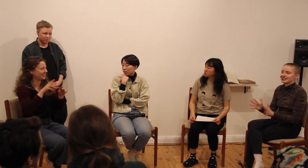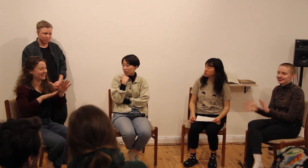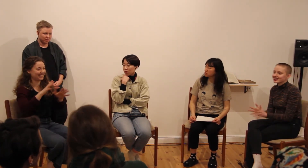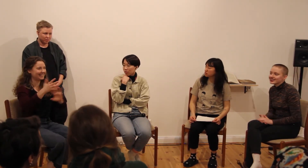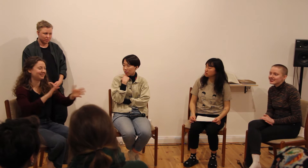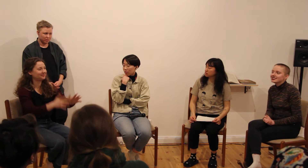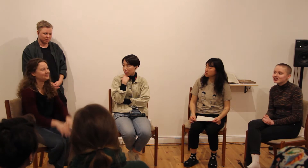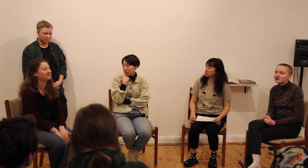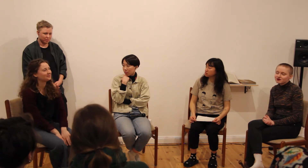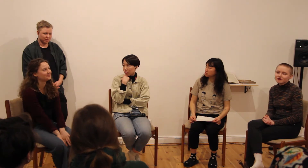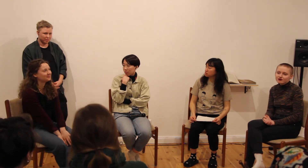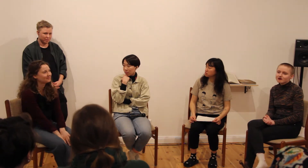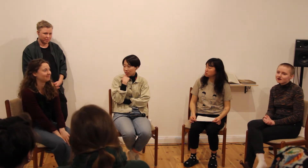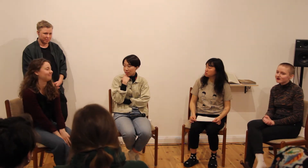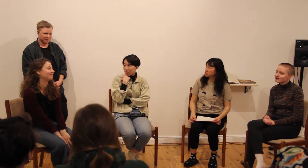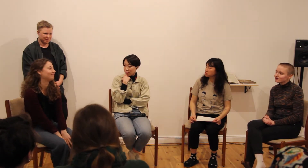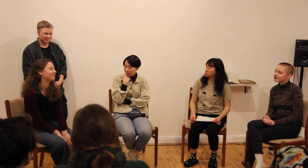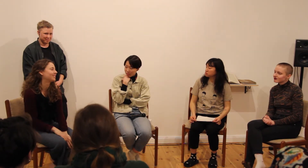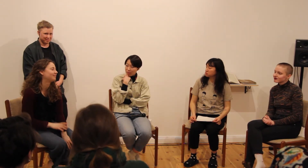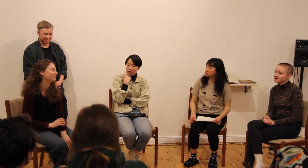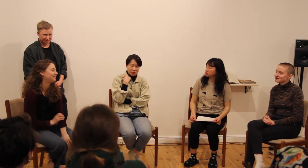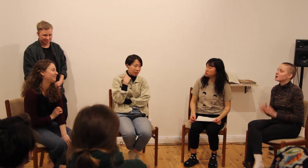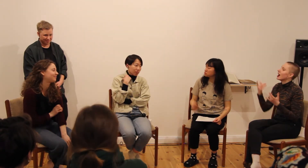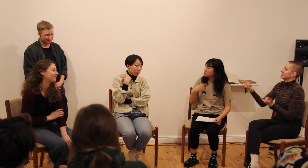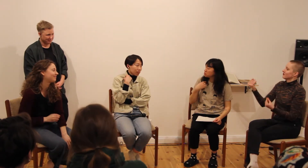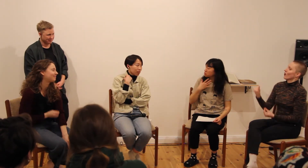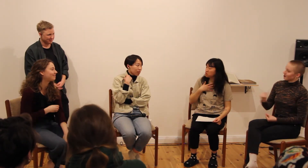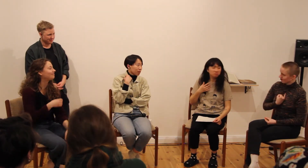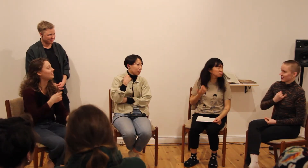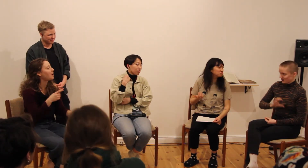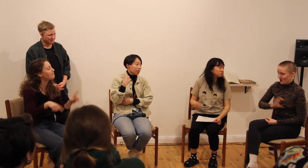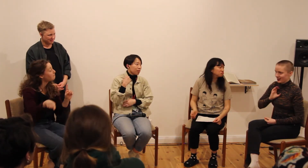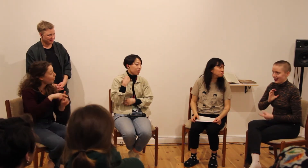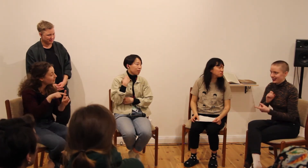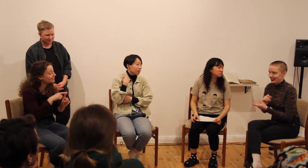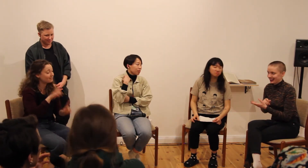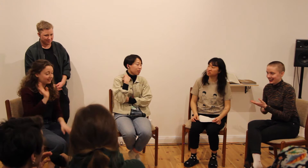Es gibt ganz verschiede Aspekte und Punkte die ich die auf deine Frage beantworten kann.